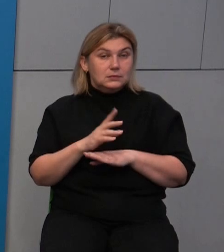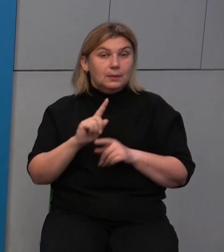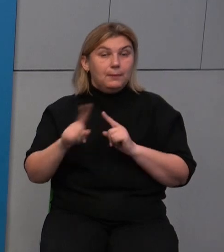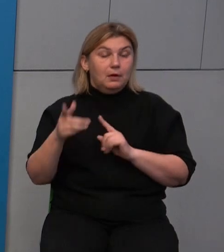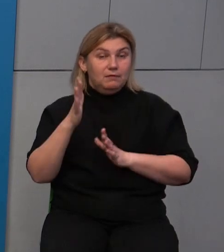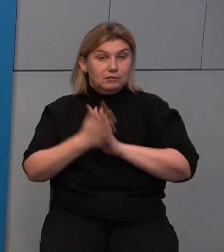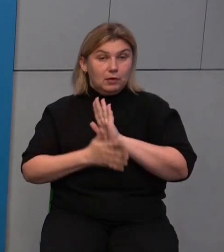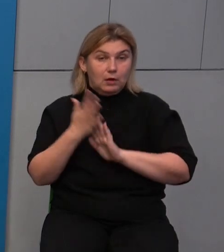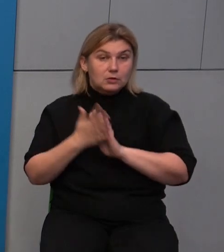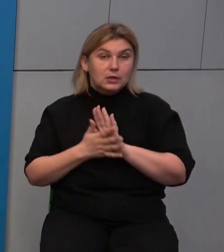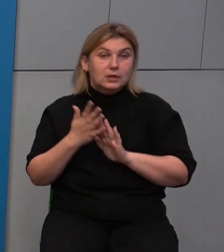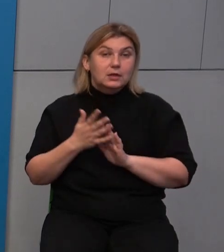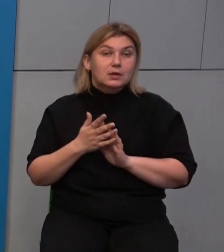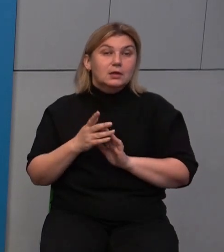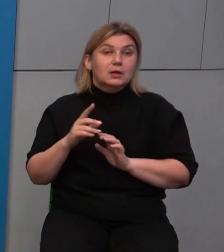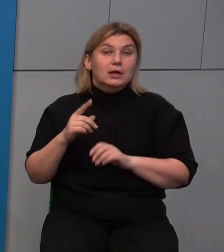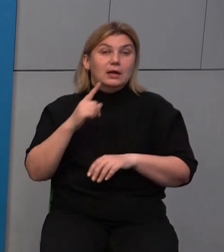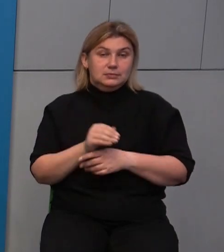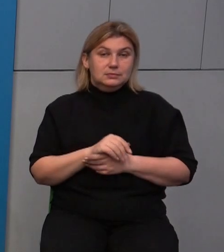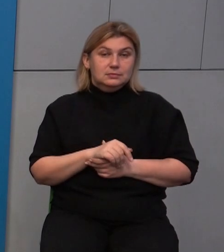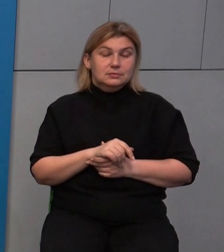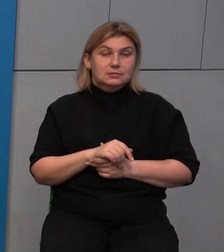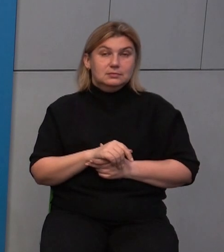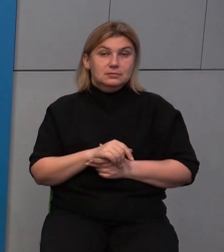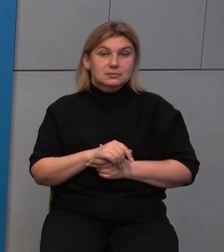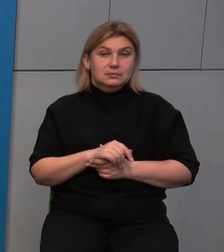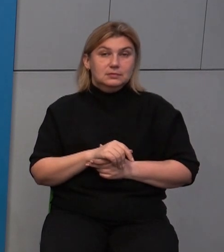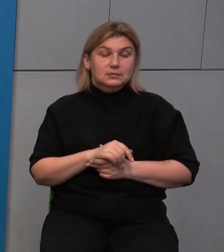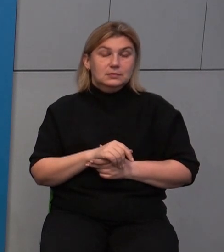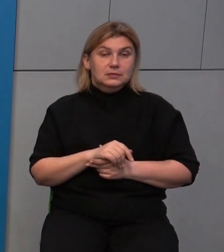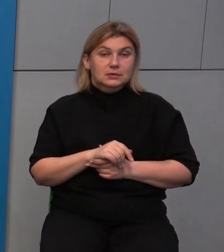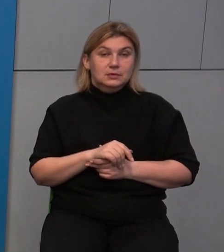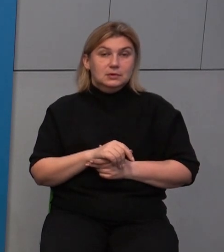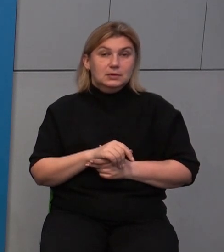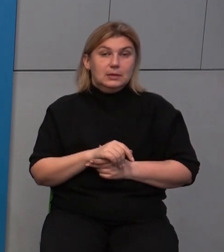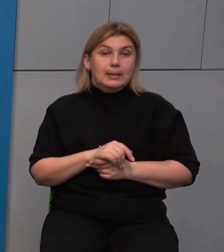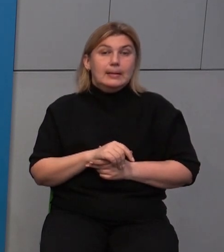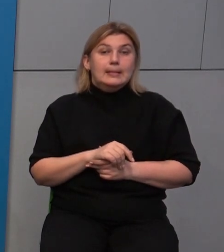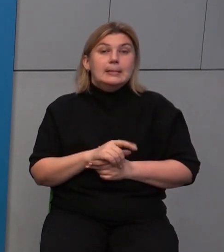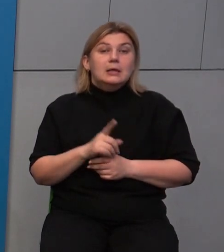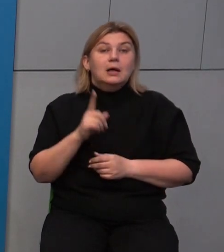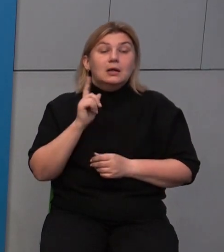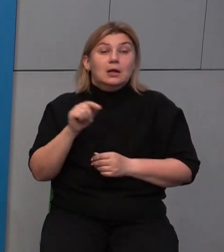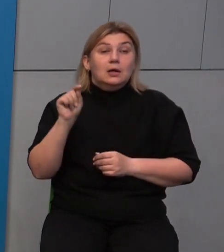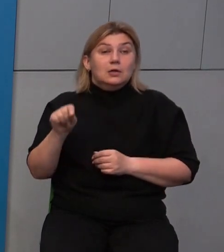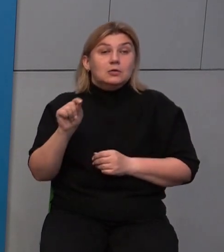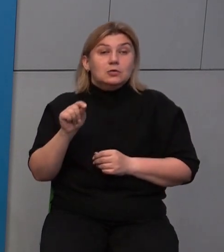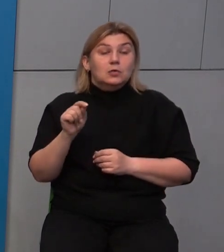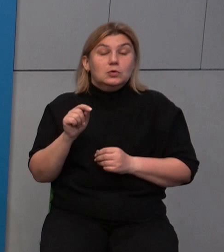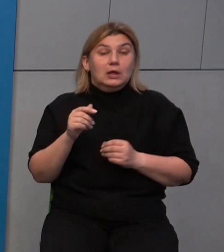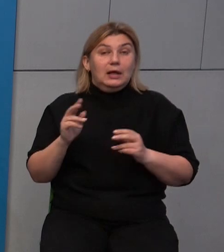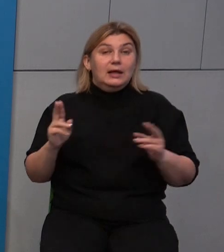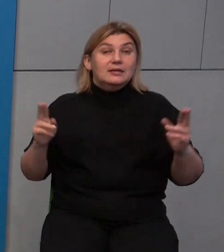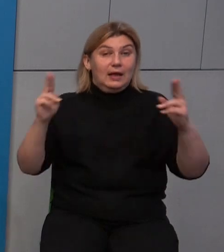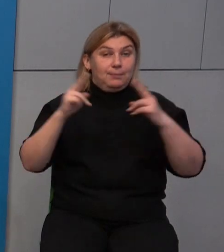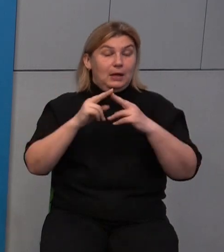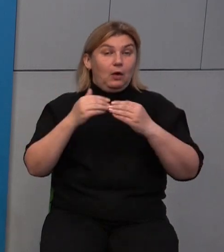Jeszcze "Zegar słoneczny". Ale tutaj "Wysoki Zamek" otwiera opowieść o Lwowie,